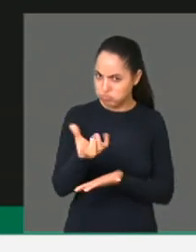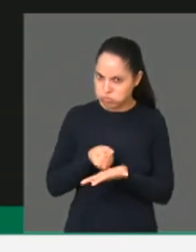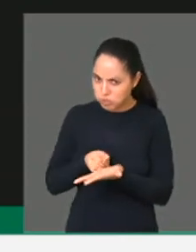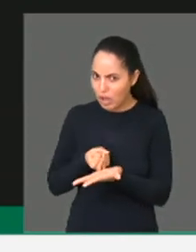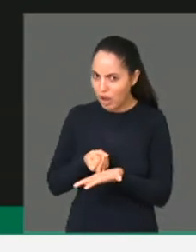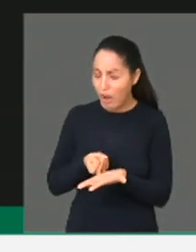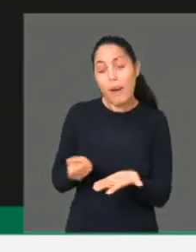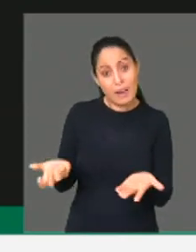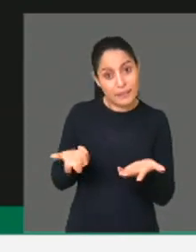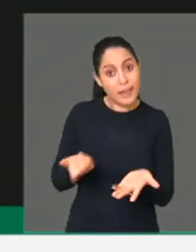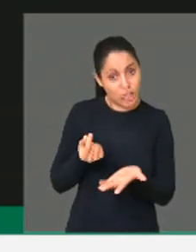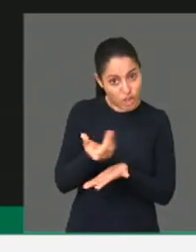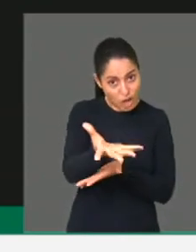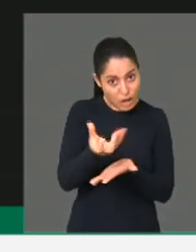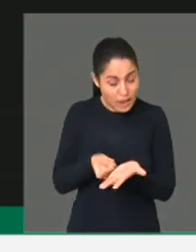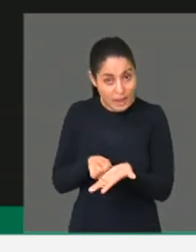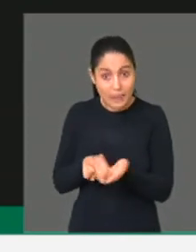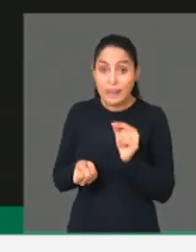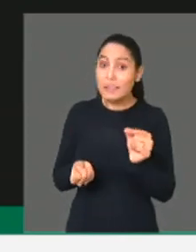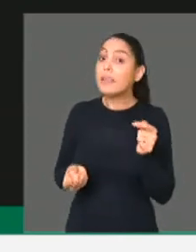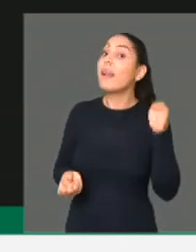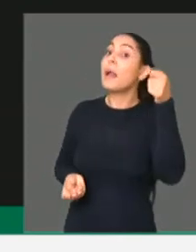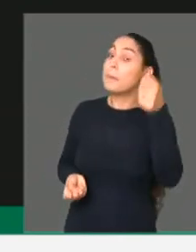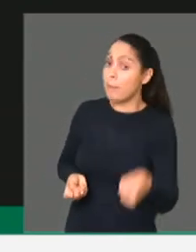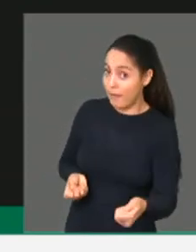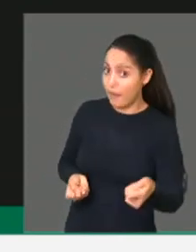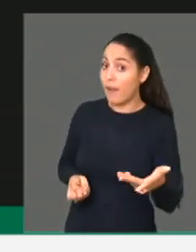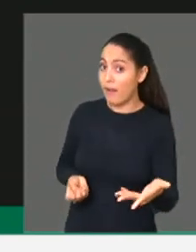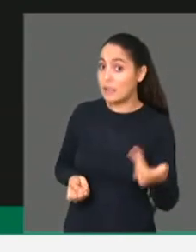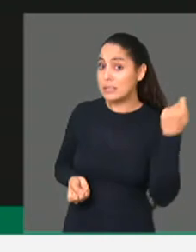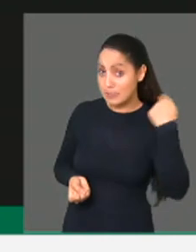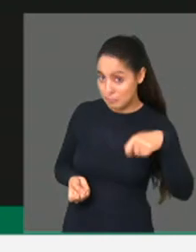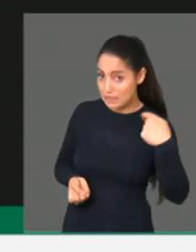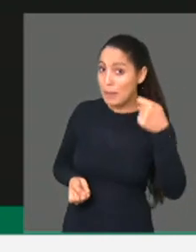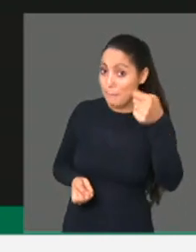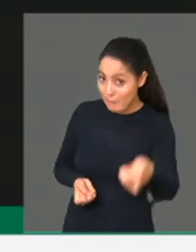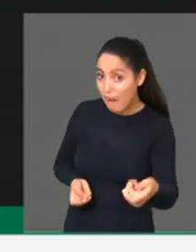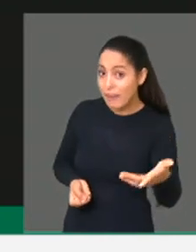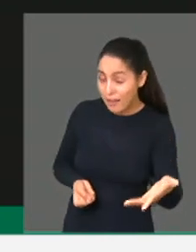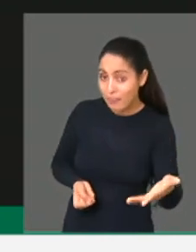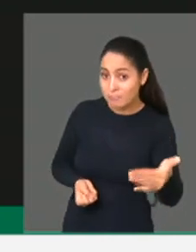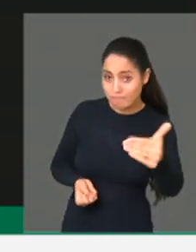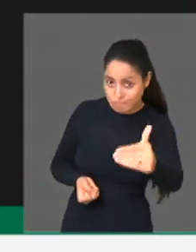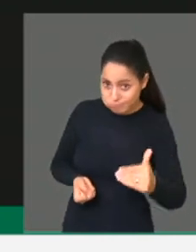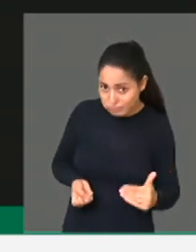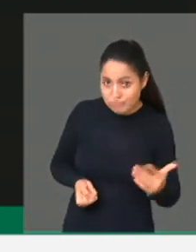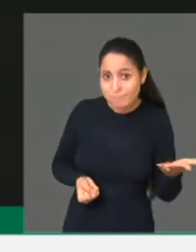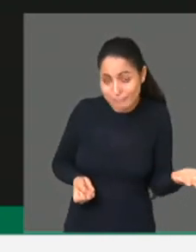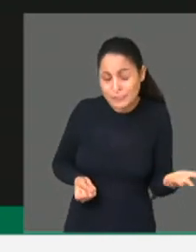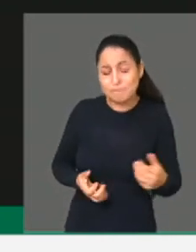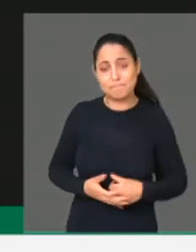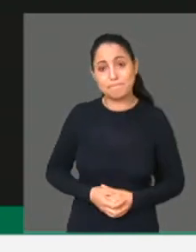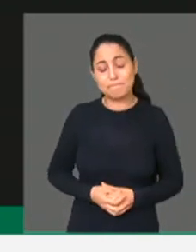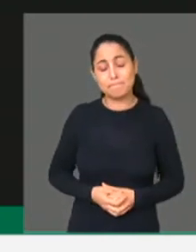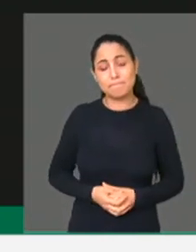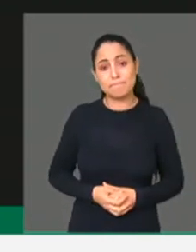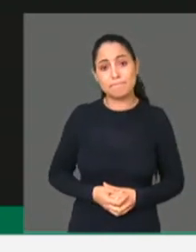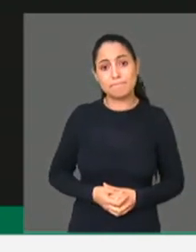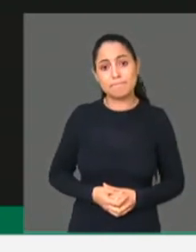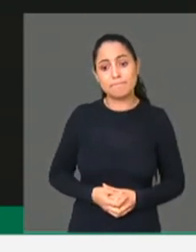ENTÃO, NESSE AJUSTE NESSA CONVERSA, É INTERESSANTE TERMOS UM DESTAQUE COMO ESSE PORQUE PODE POSSIBILITAR UM